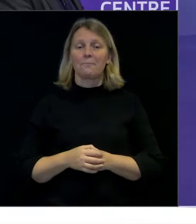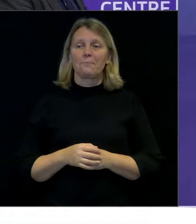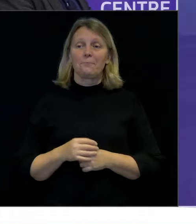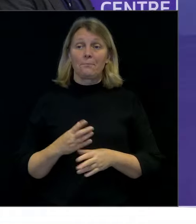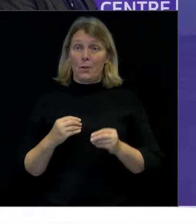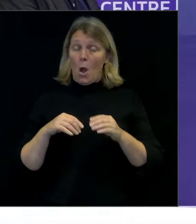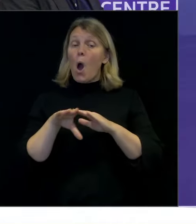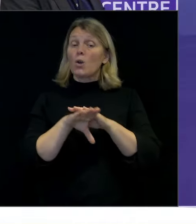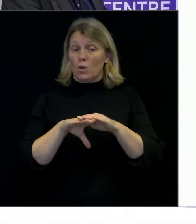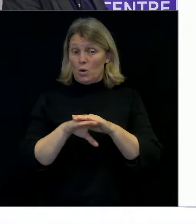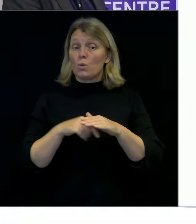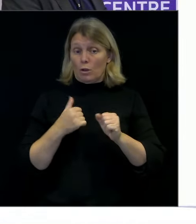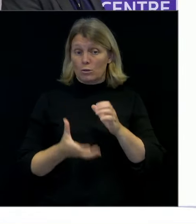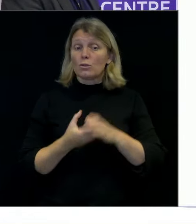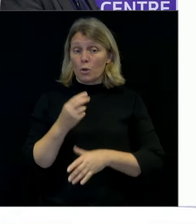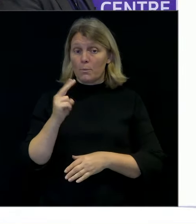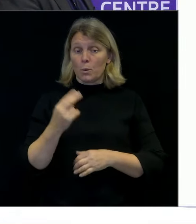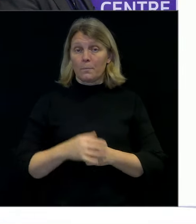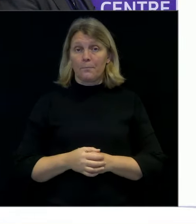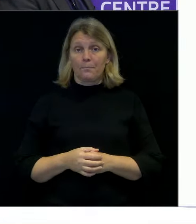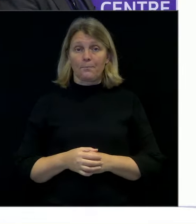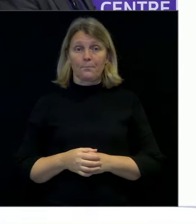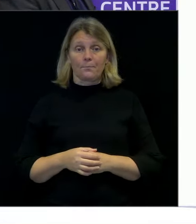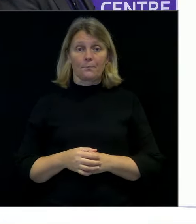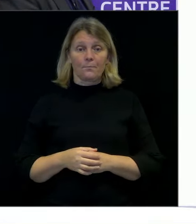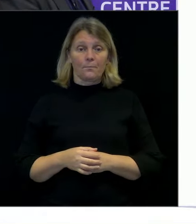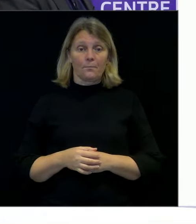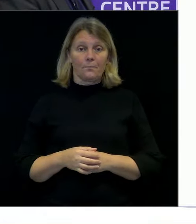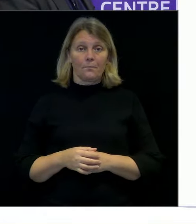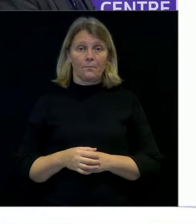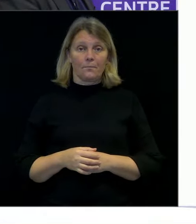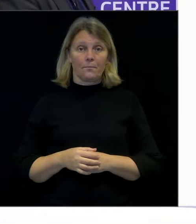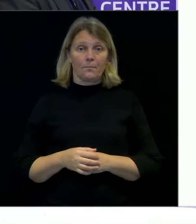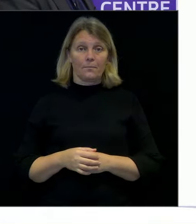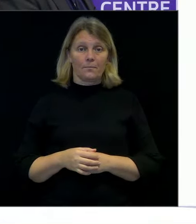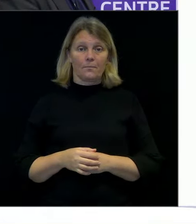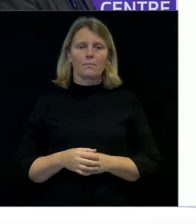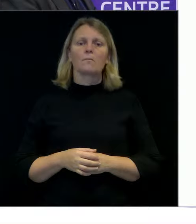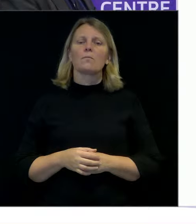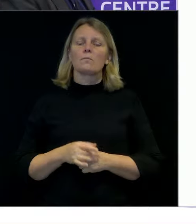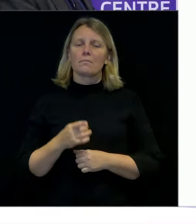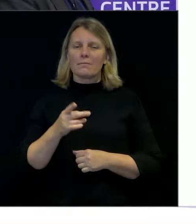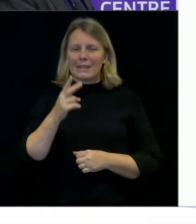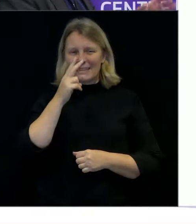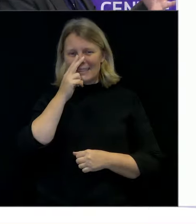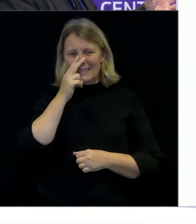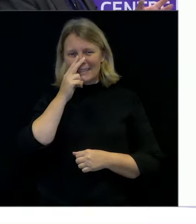Grunderna ska vi dra nu.